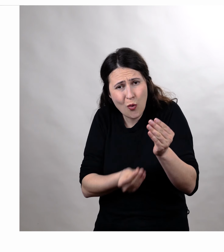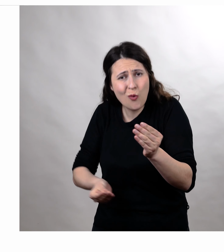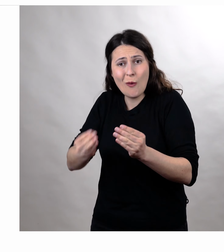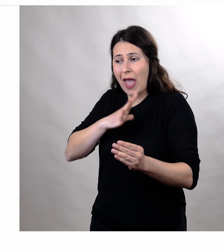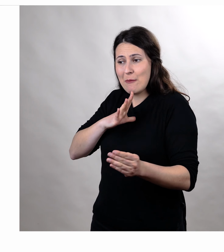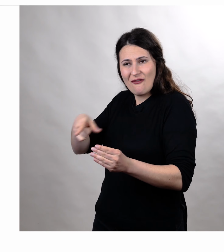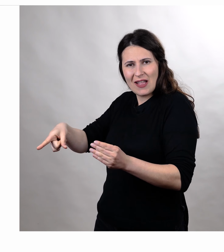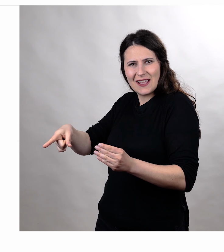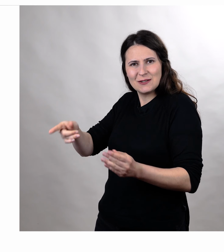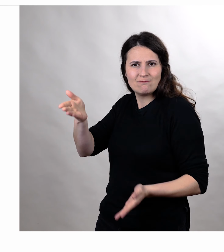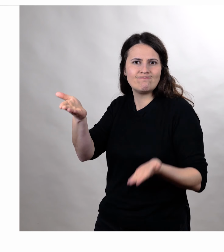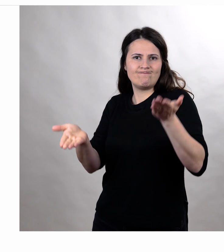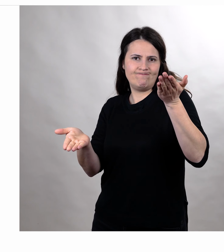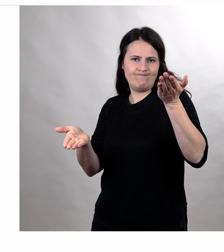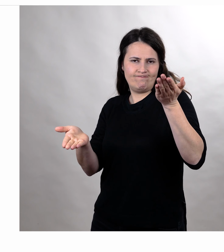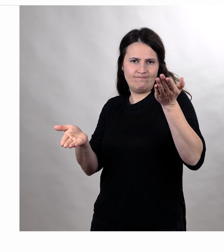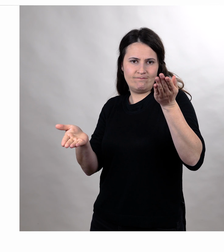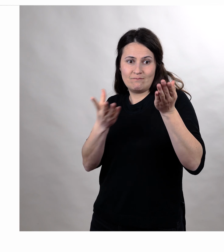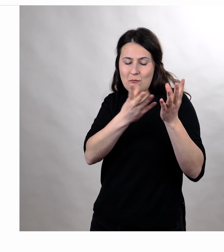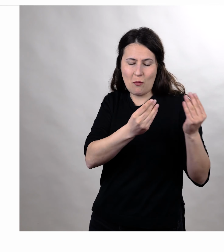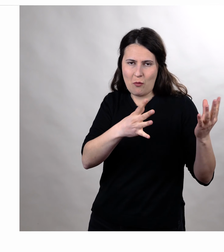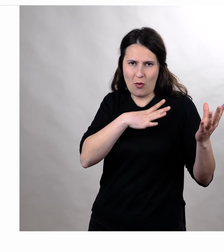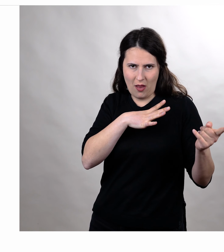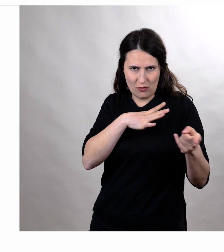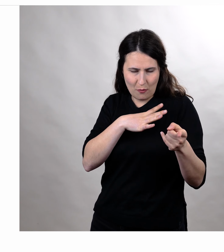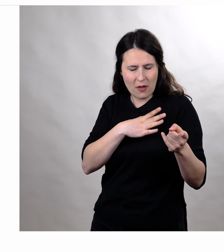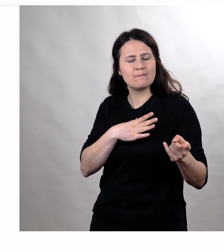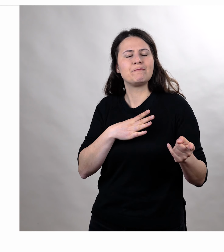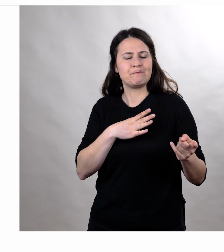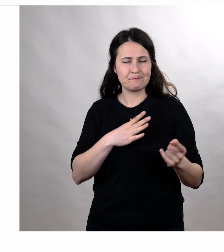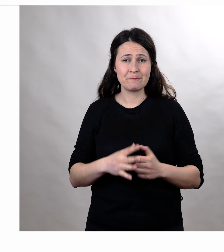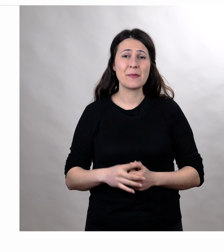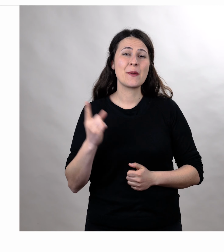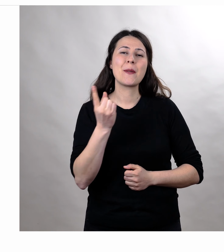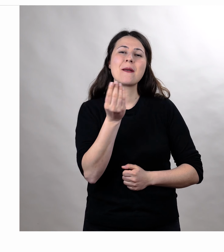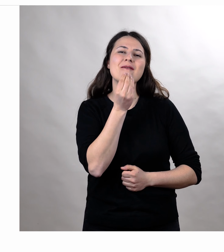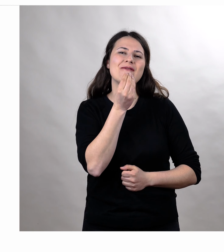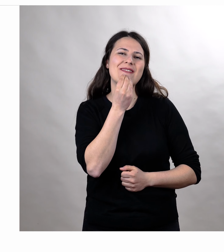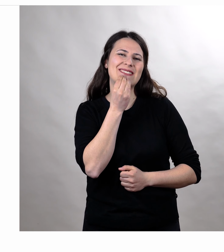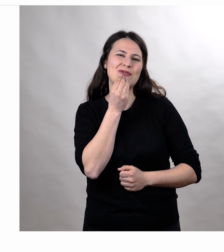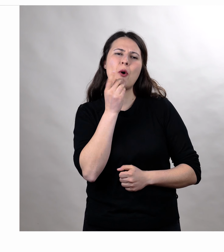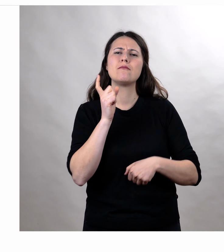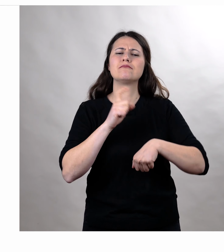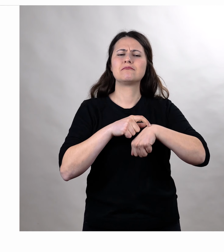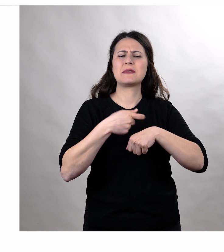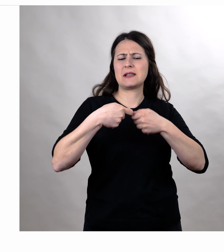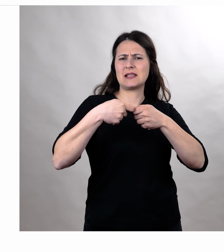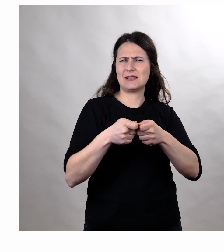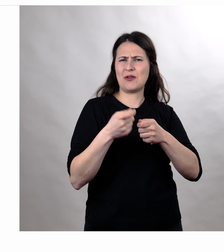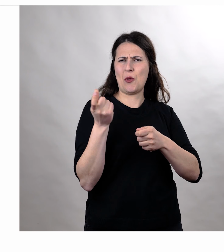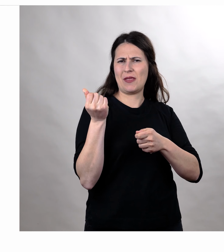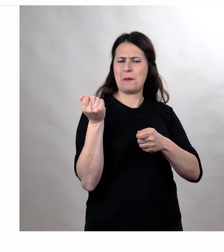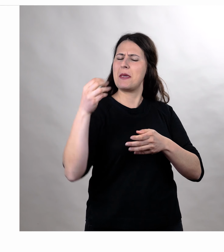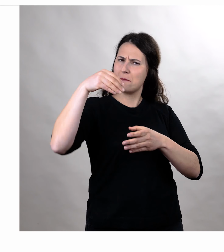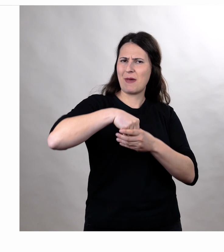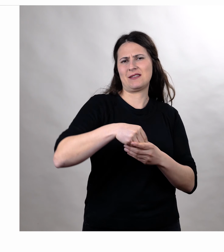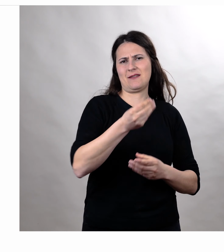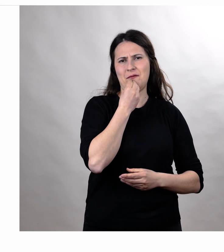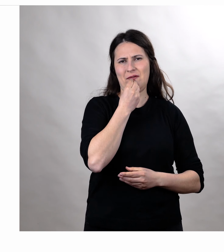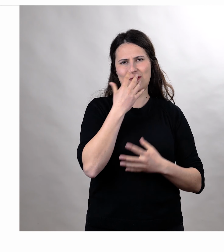Το φαγητό σε όλα σχεδόν τα κρουαζιερόπλοια περιλαμβάνεται στην τιμή της κρουαζιέρας.